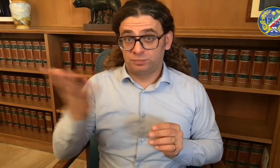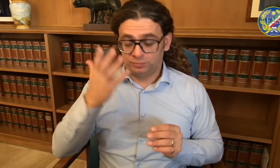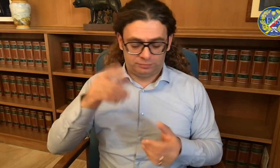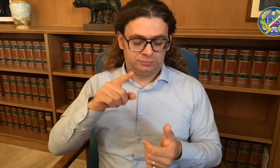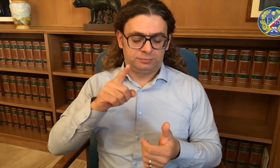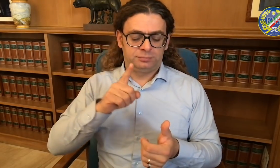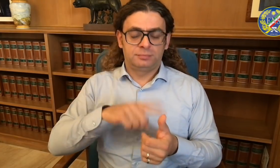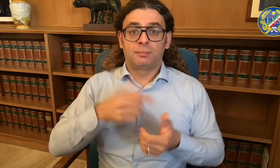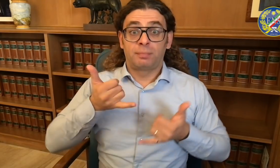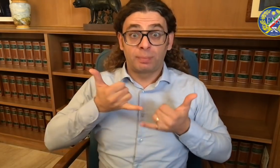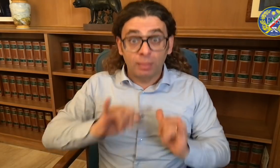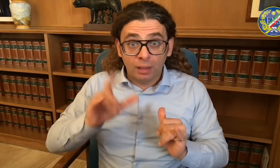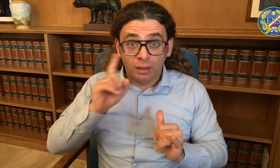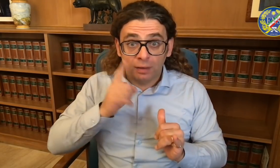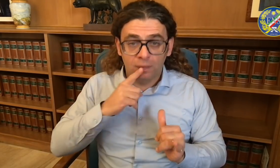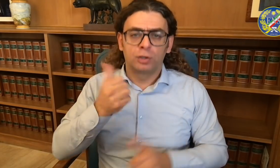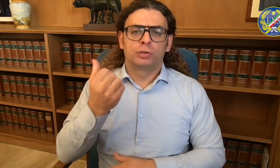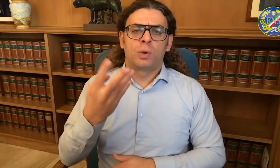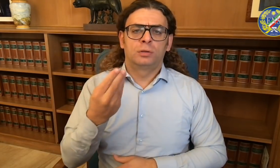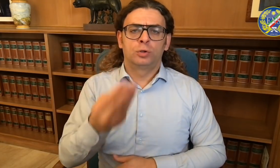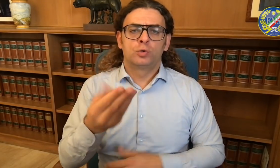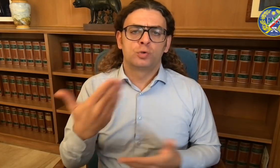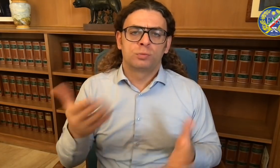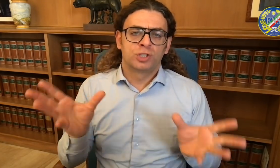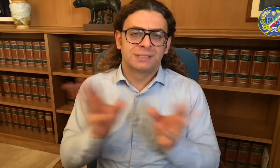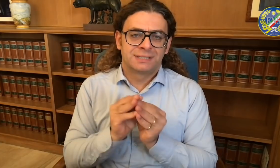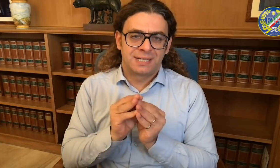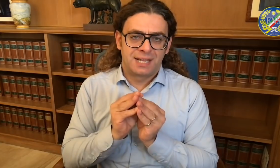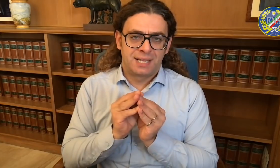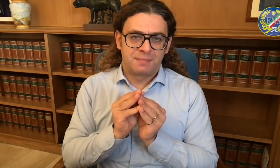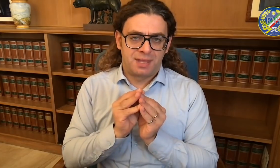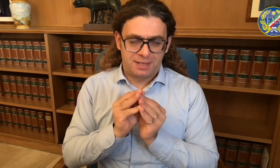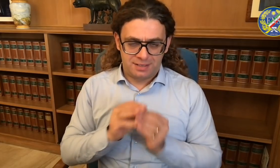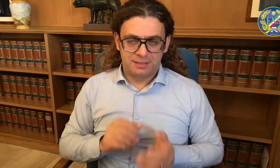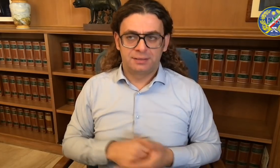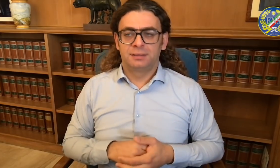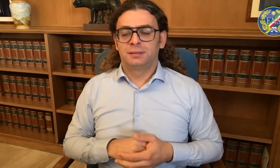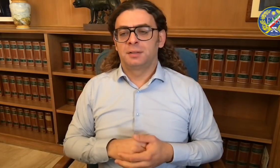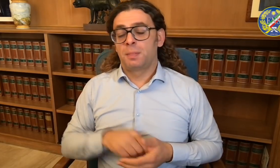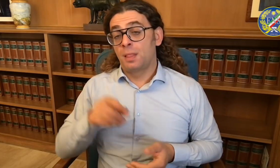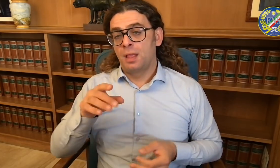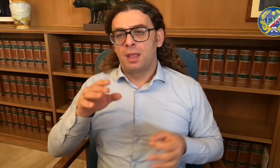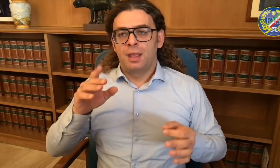ma otterrà automaticamente anche i benefici previsti da tale legge attraverso un’unica procedura.